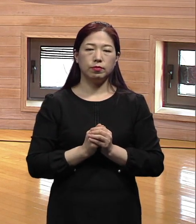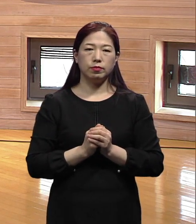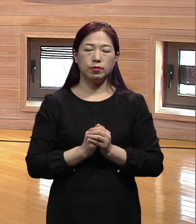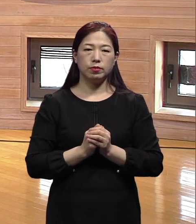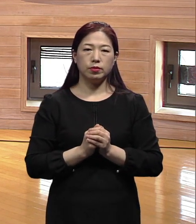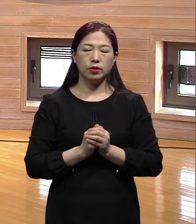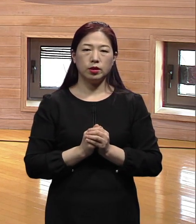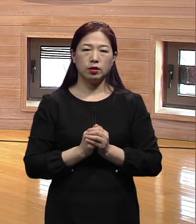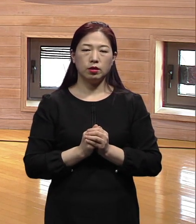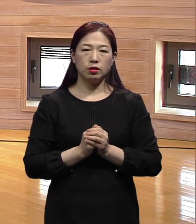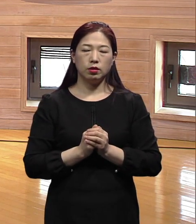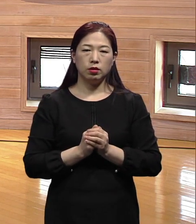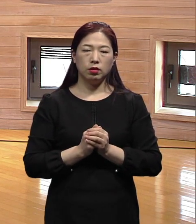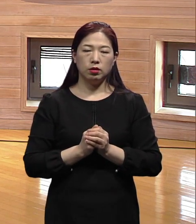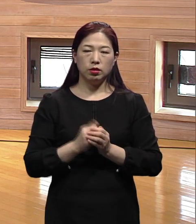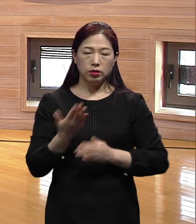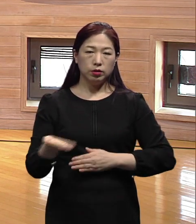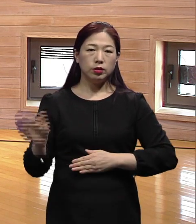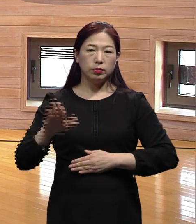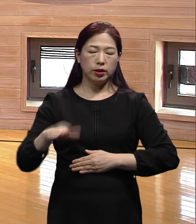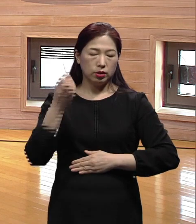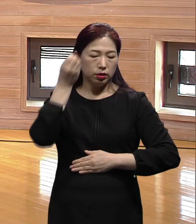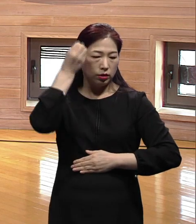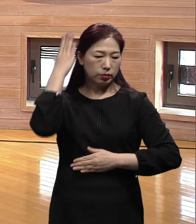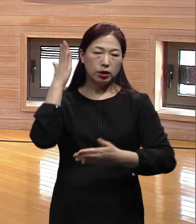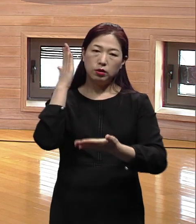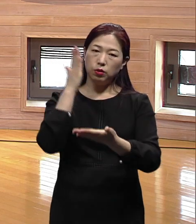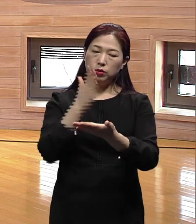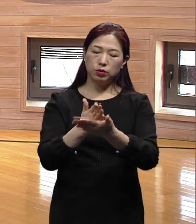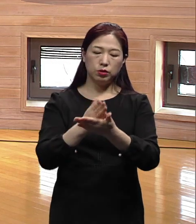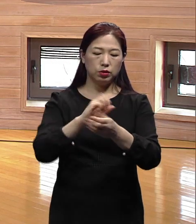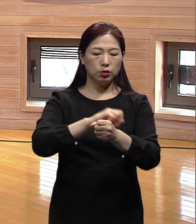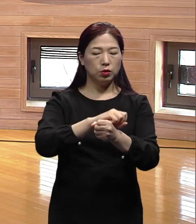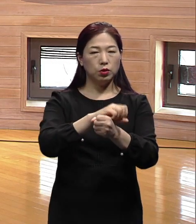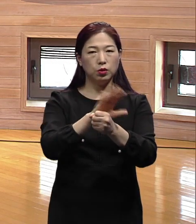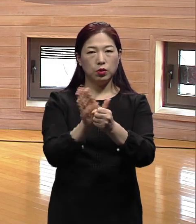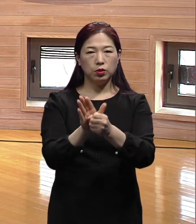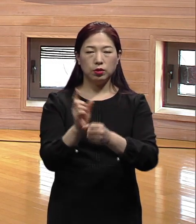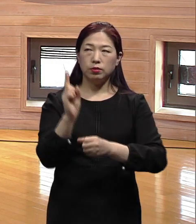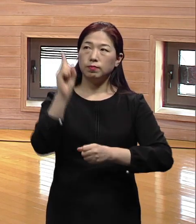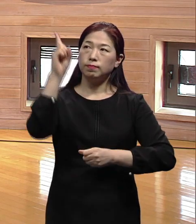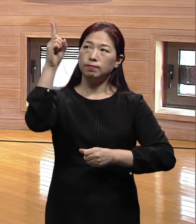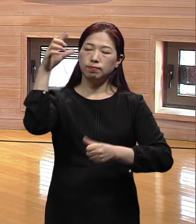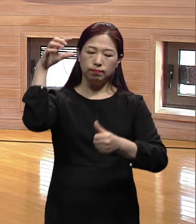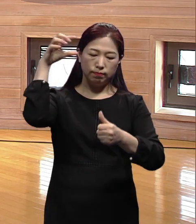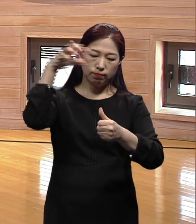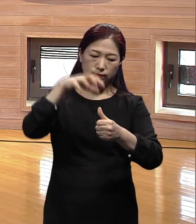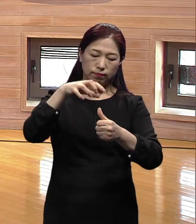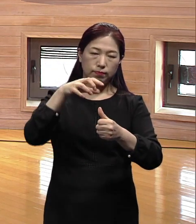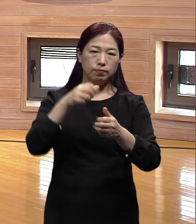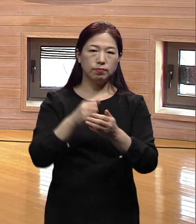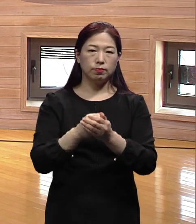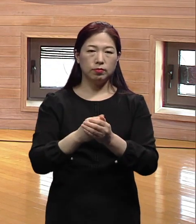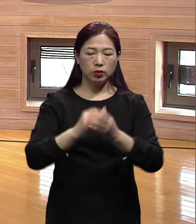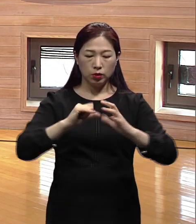그렇지만 잊지말 것은 '코로나19'라는 재앙을 만들어낸 인류공동의 짐인